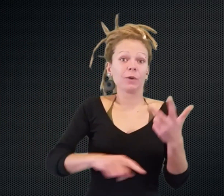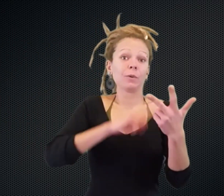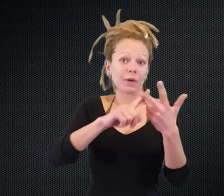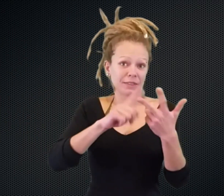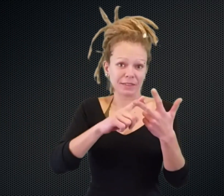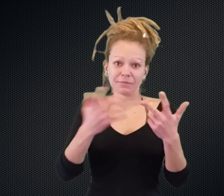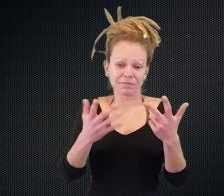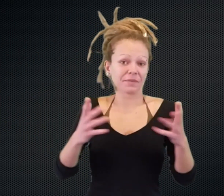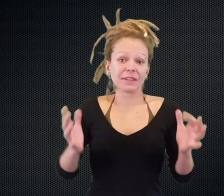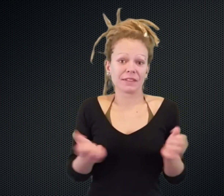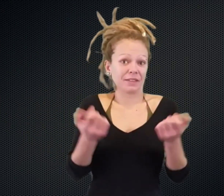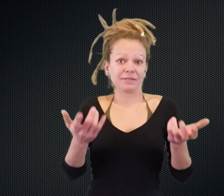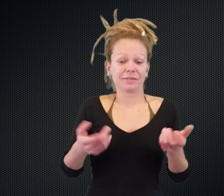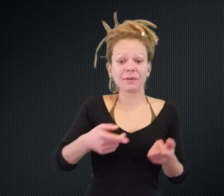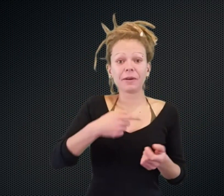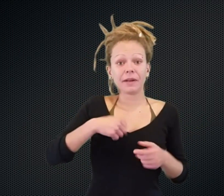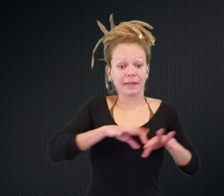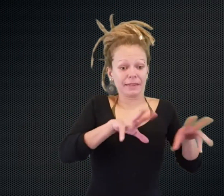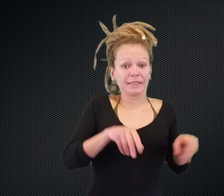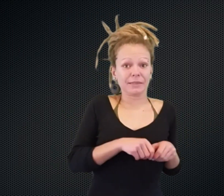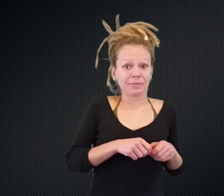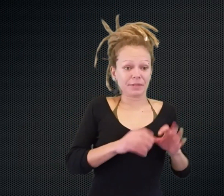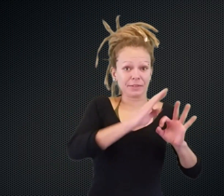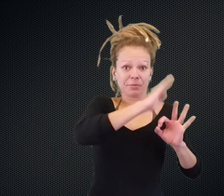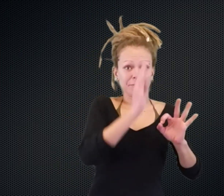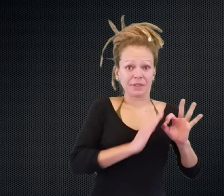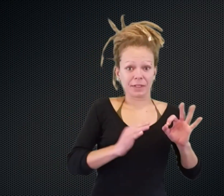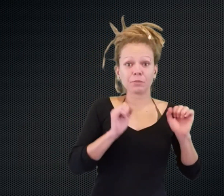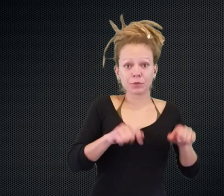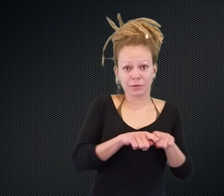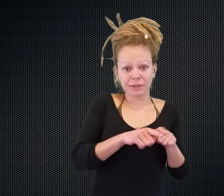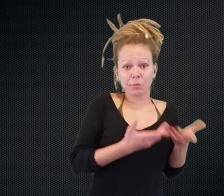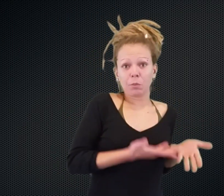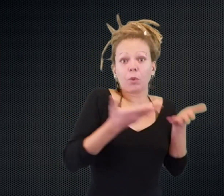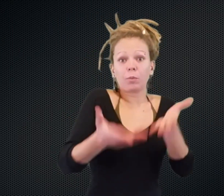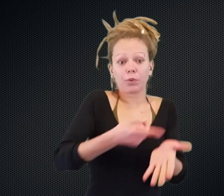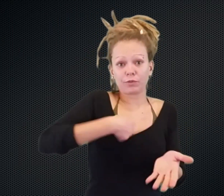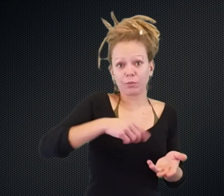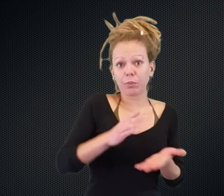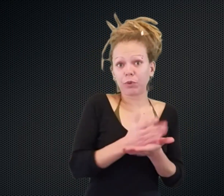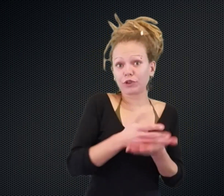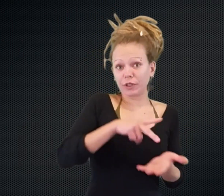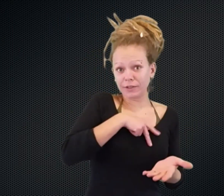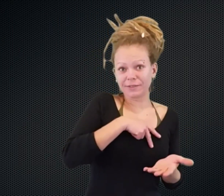3) L'équipe de SSB peut aussi vous proposer un projet,